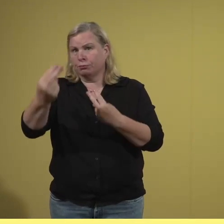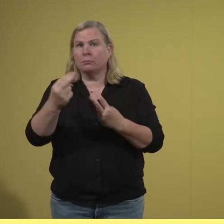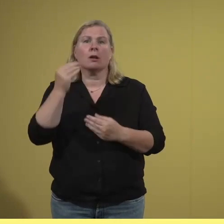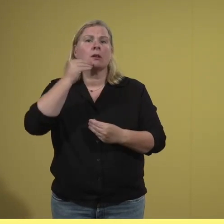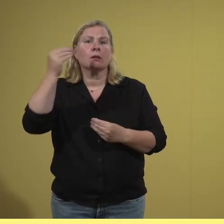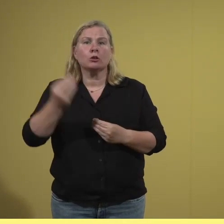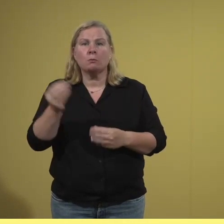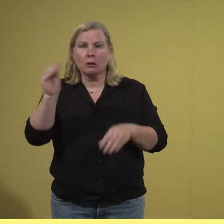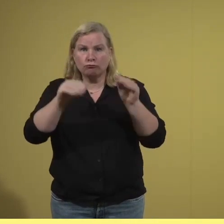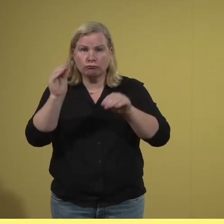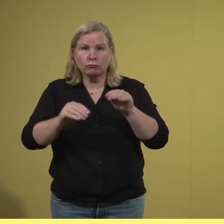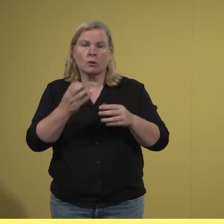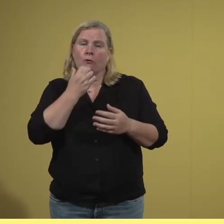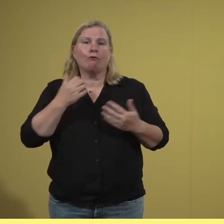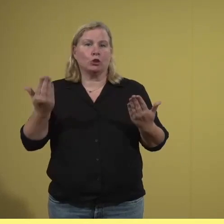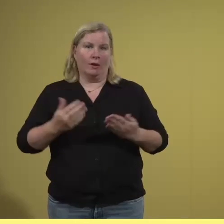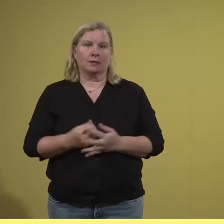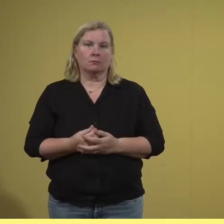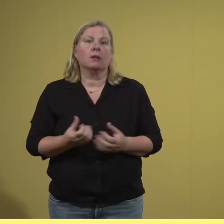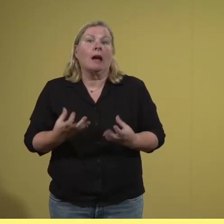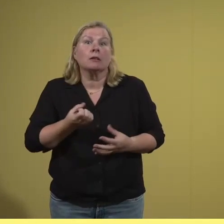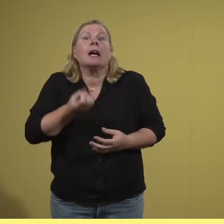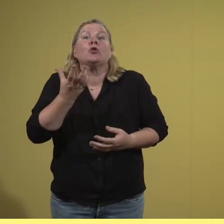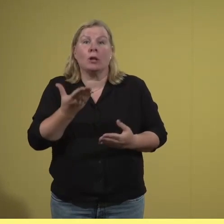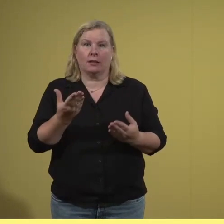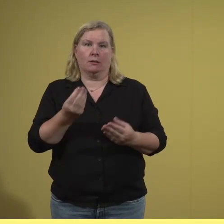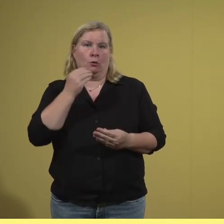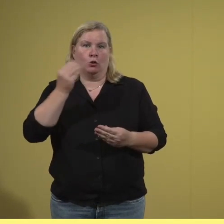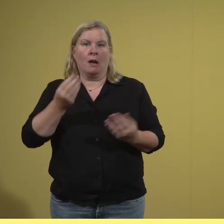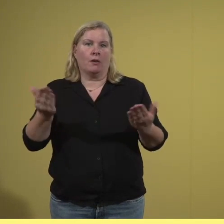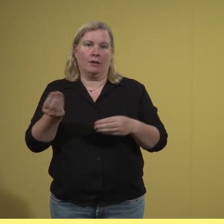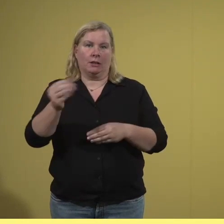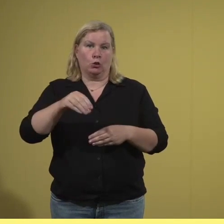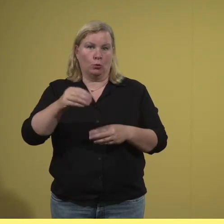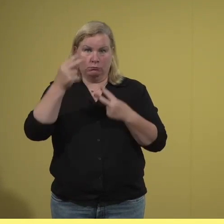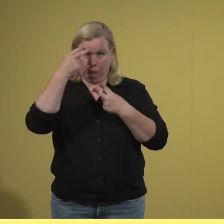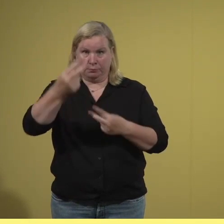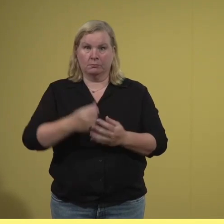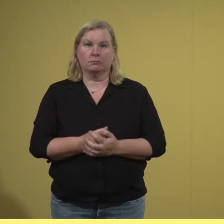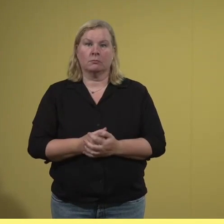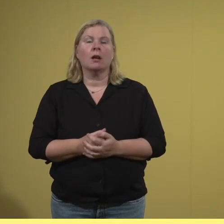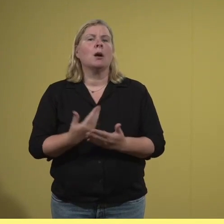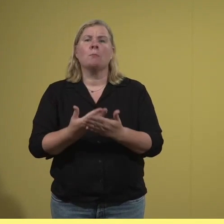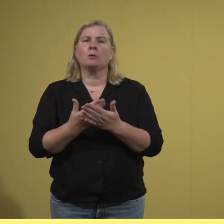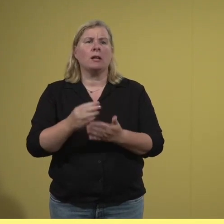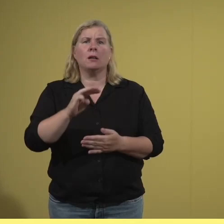was man an natürlichen Geschmacksstoffen dazu gibt und welche man rauslässt.